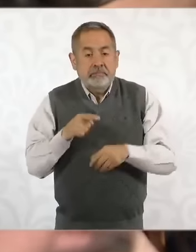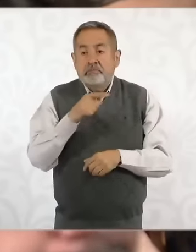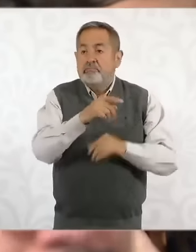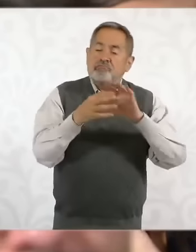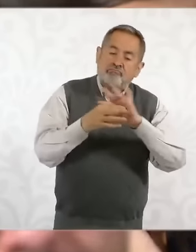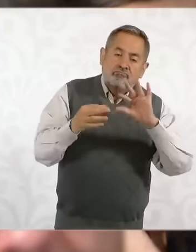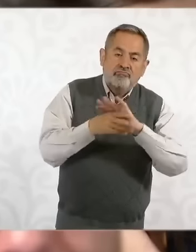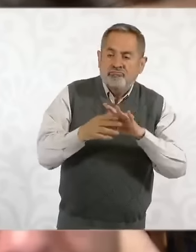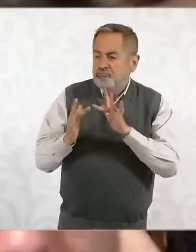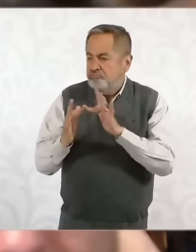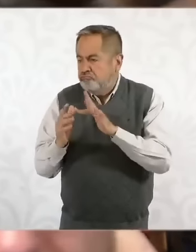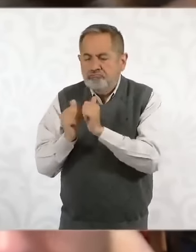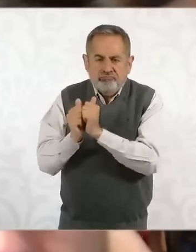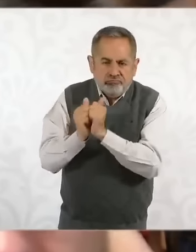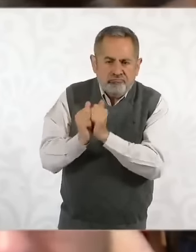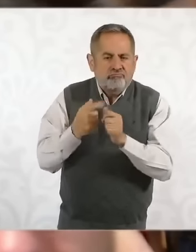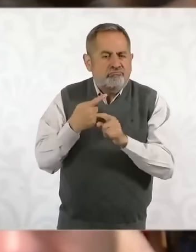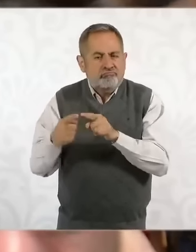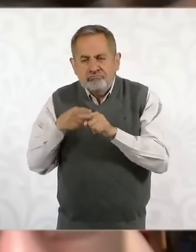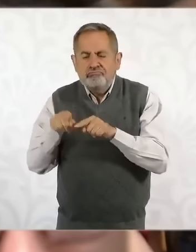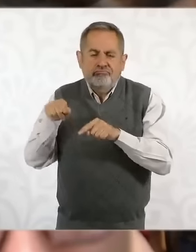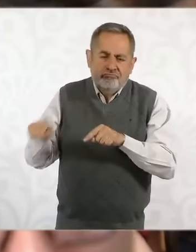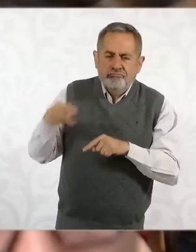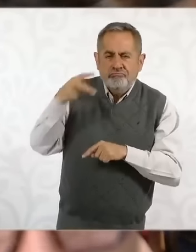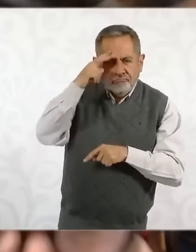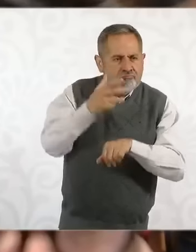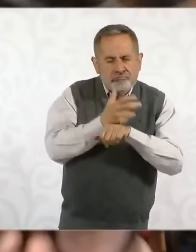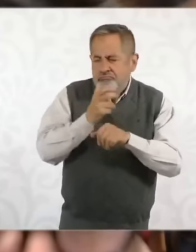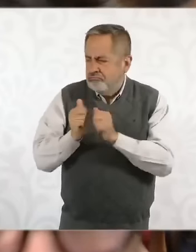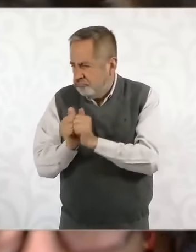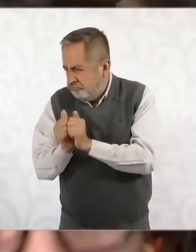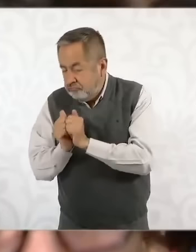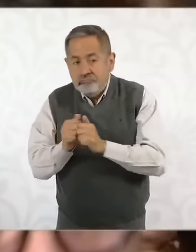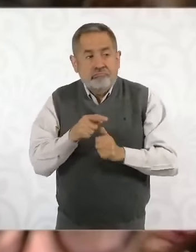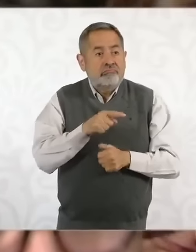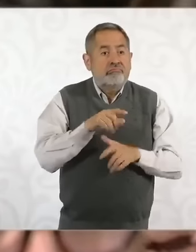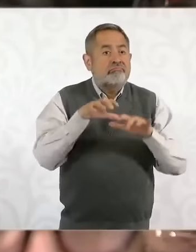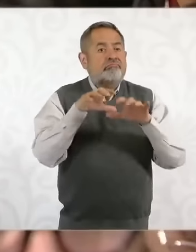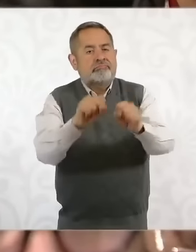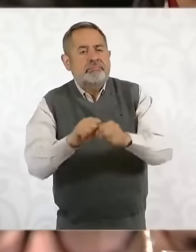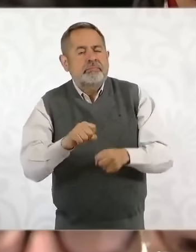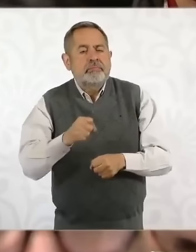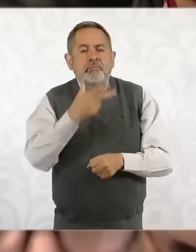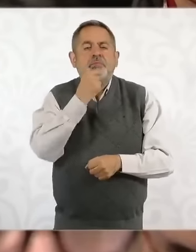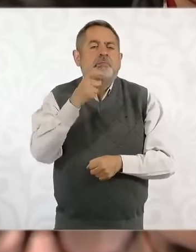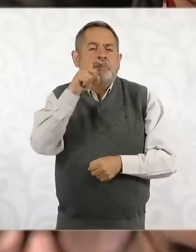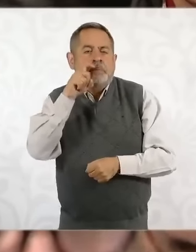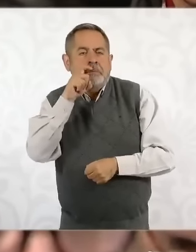han tenido en diversos operativos, incluso en este abatimiento del Mencho, saber este cómo ha sido la